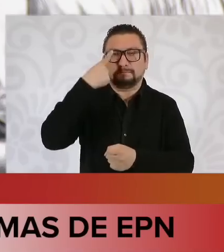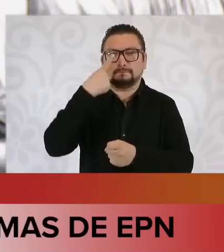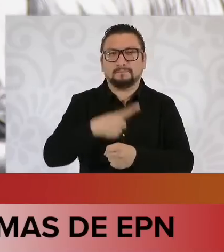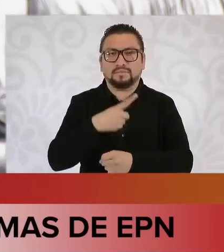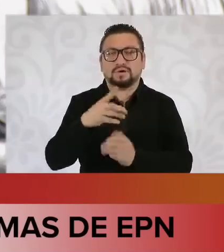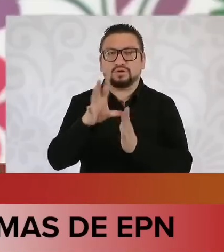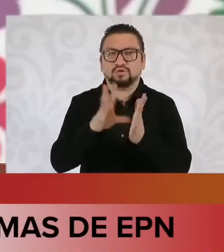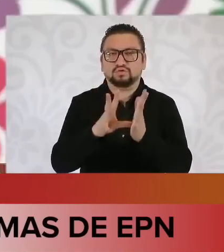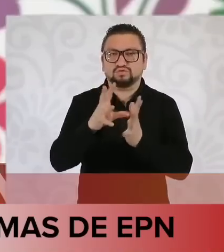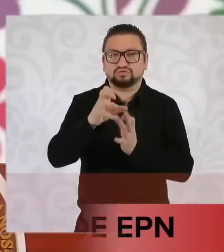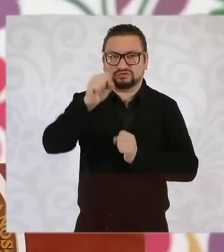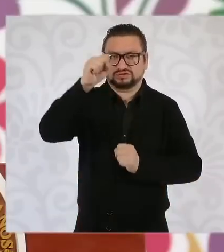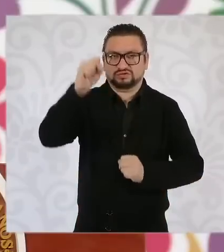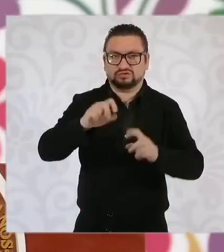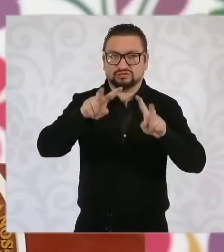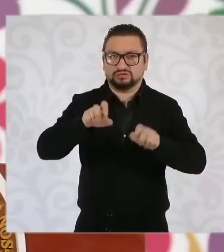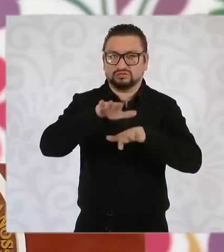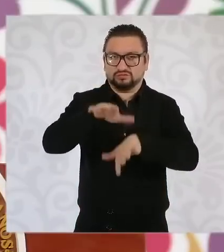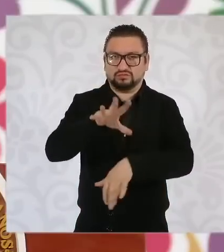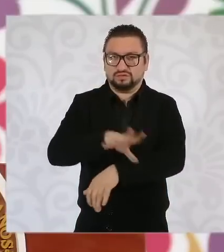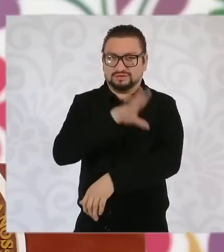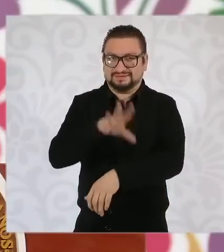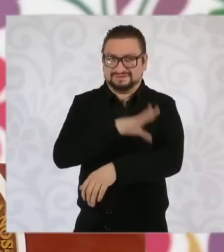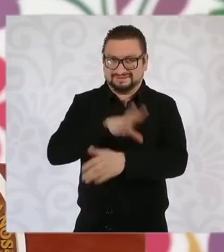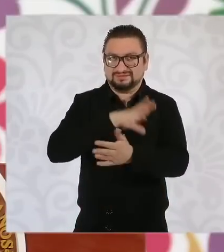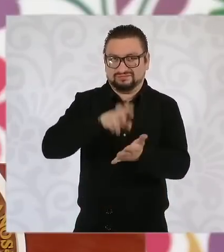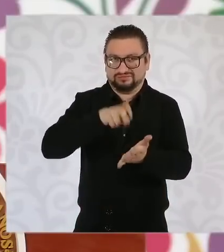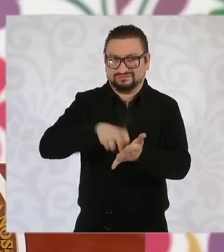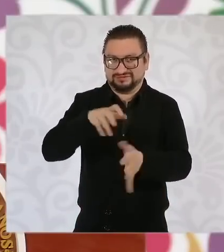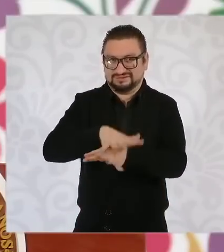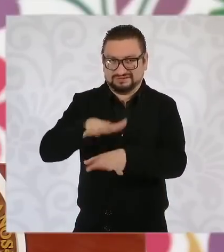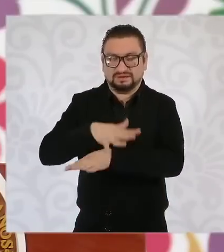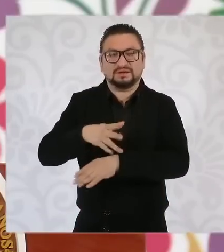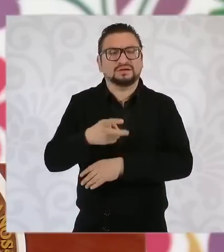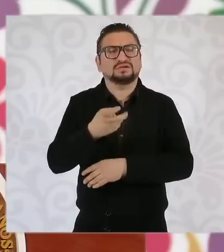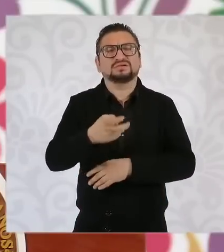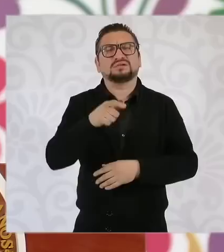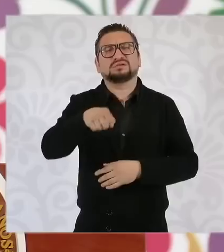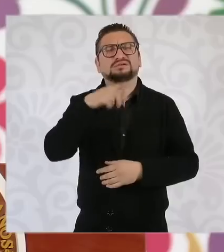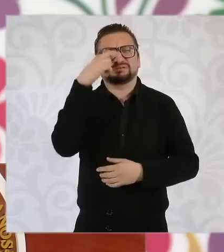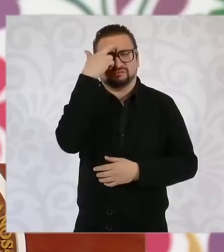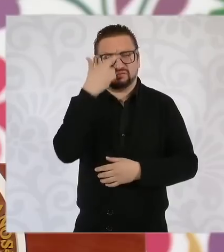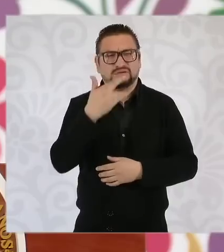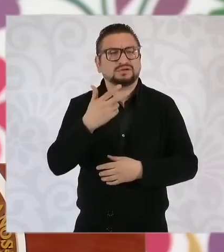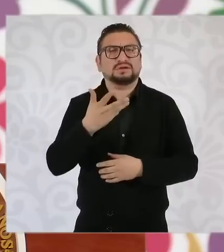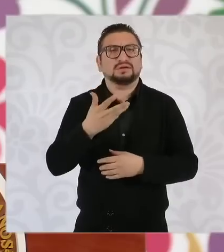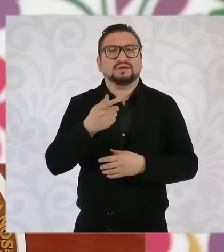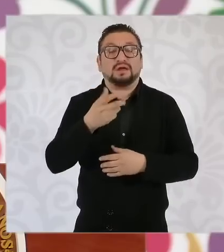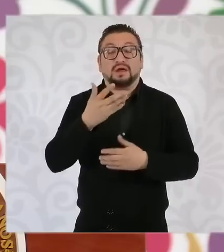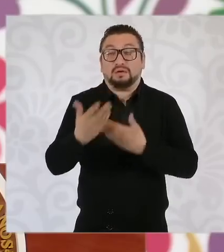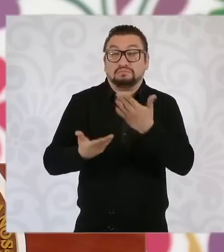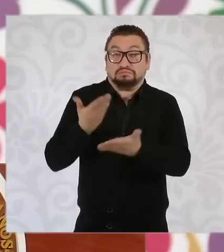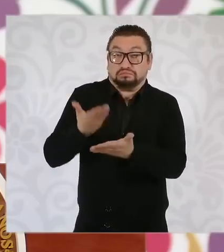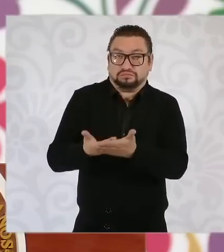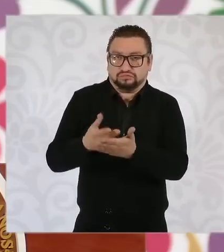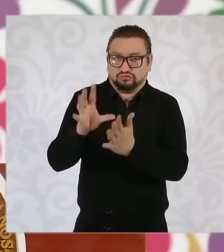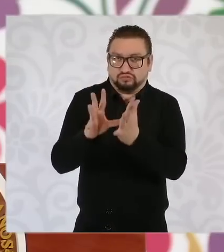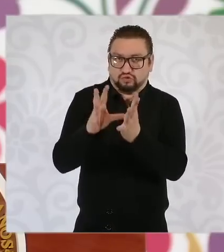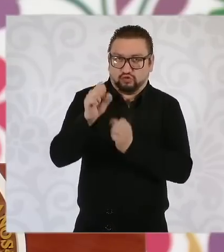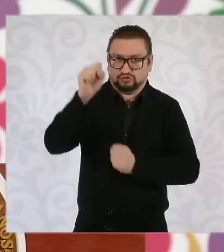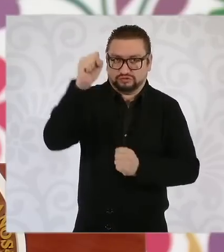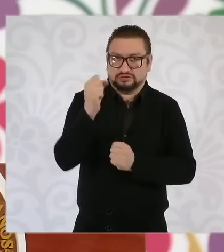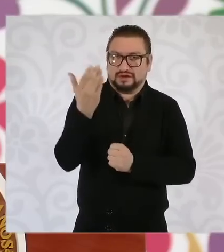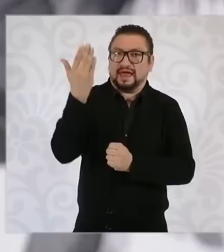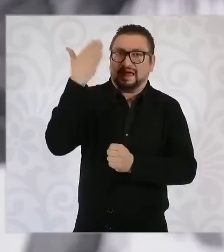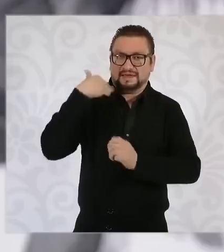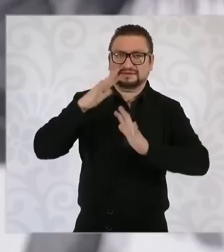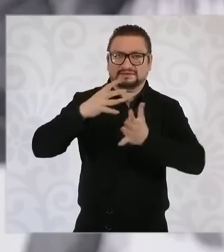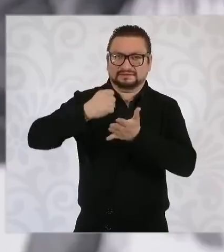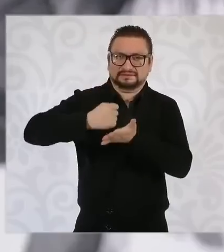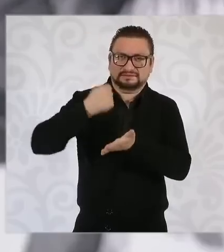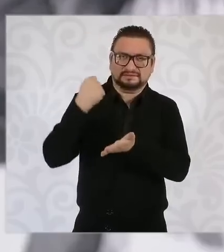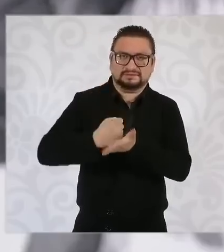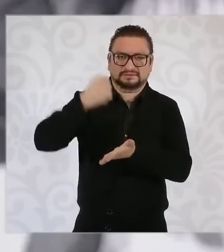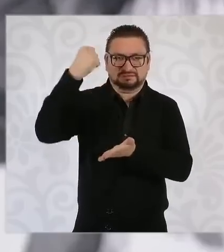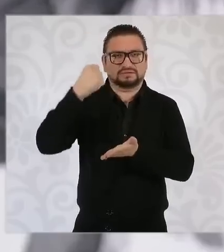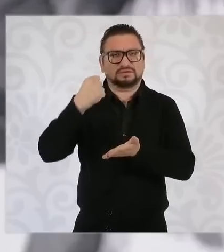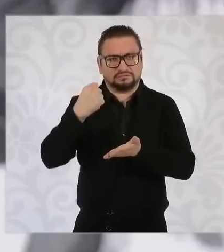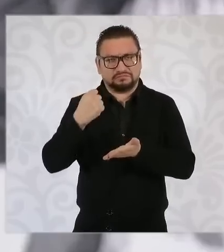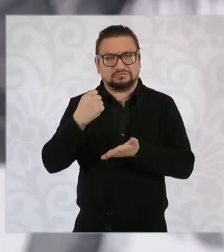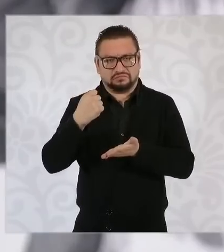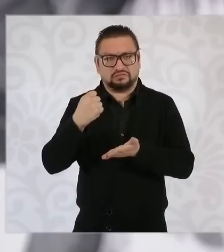en materia energética Recuerden que entre las reformas constitucionales que fueron aprobadas por